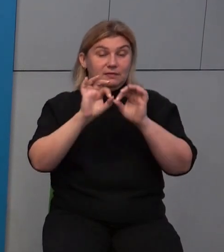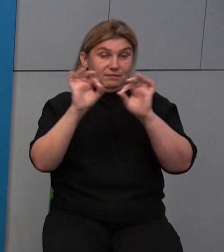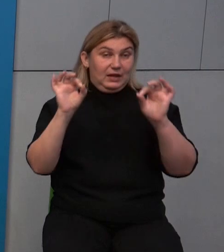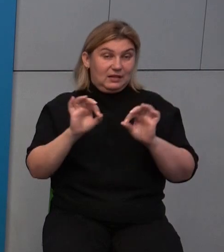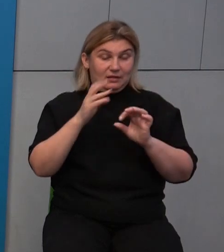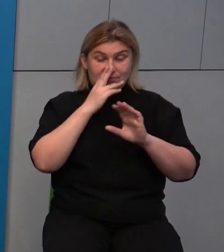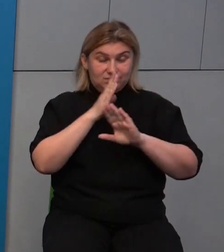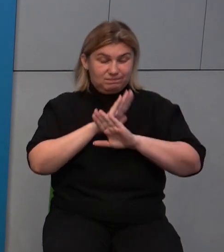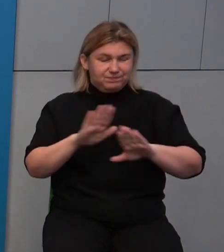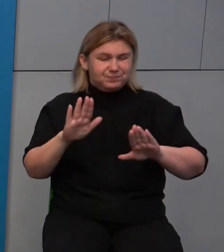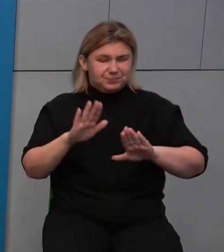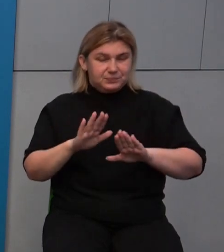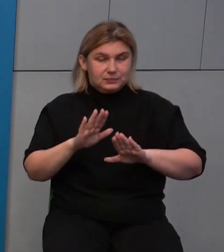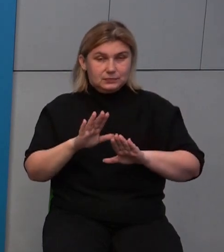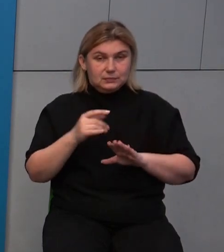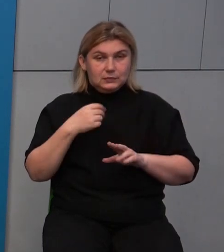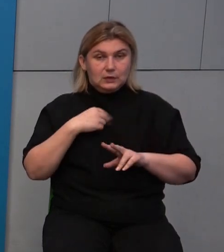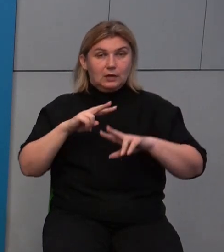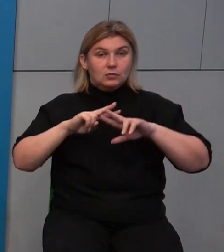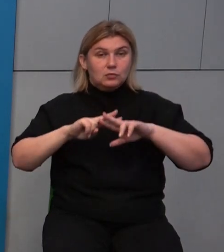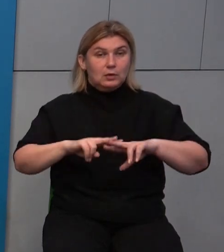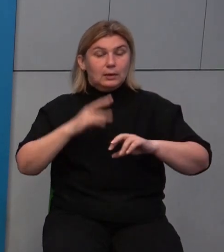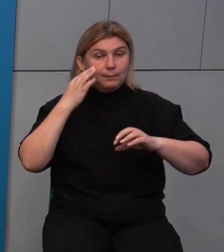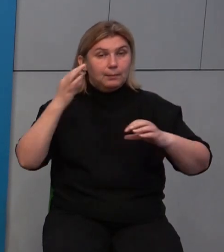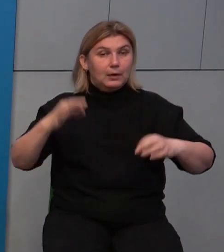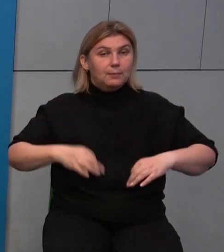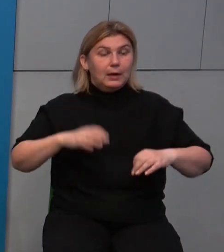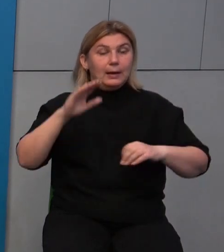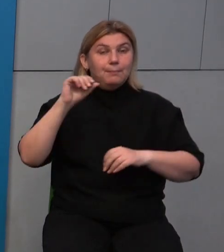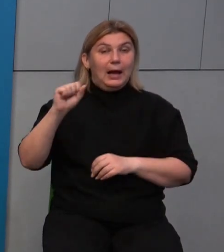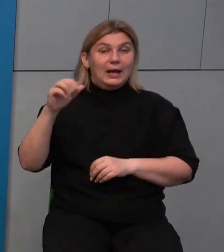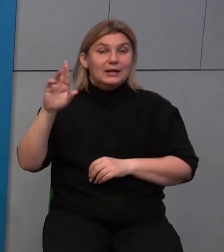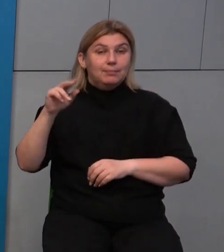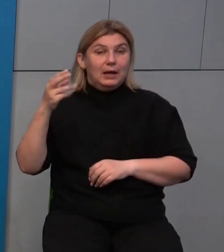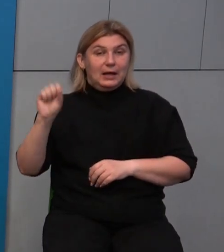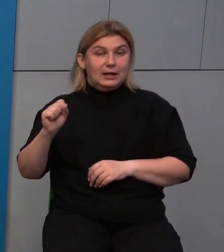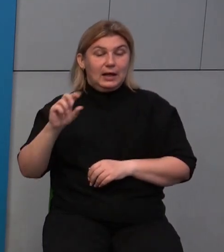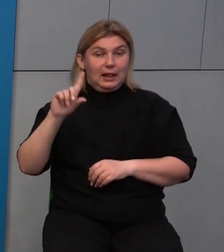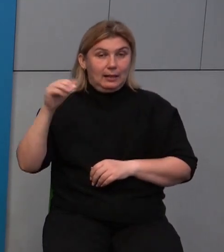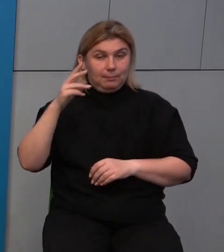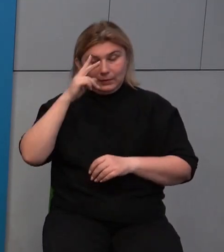Ja zestawiam, ponieważ pani Barbara Lem jakoś w pewnym momencie mi zaufała